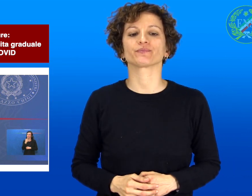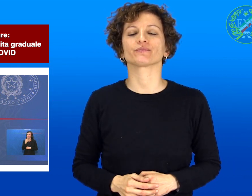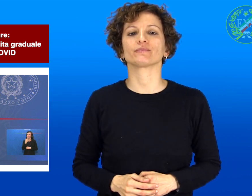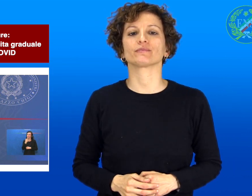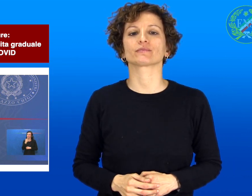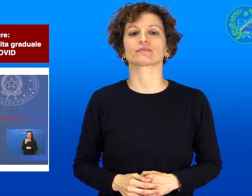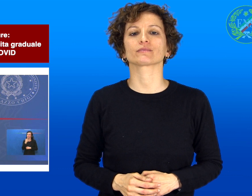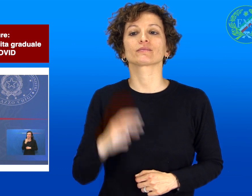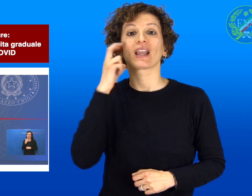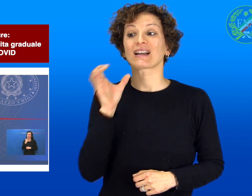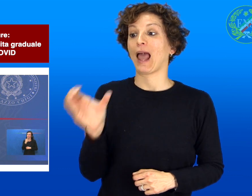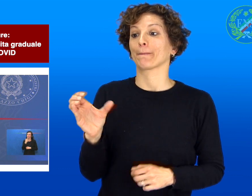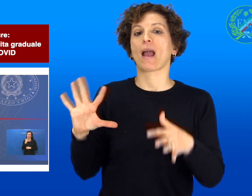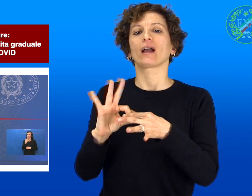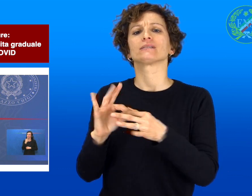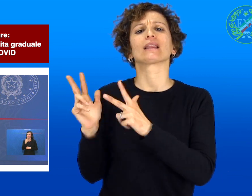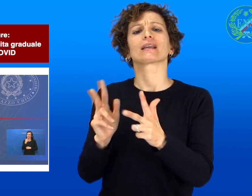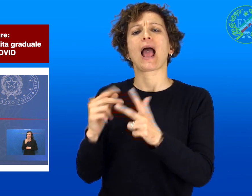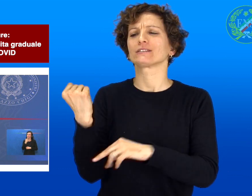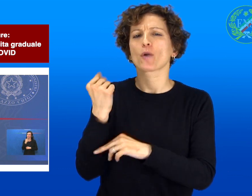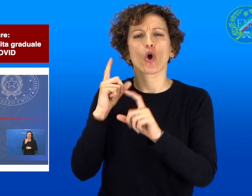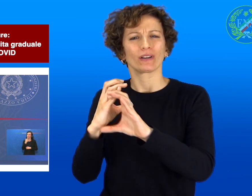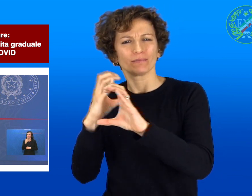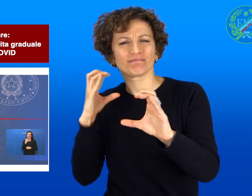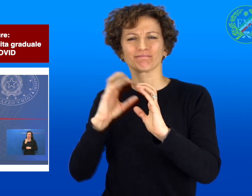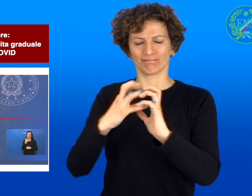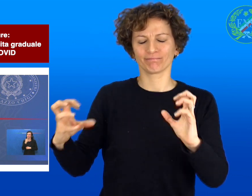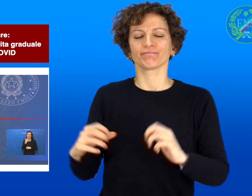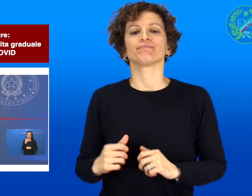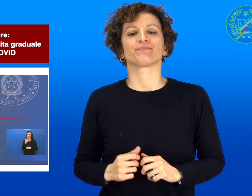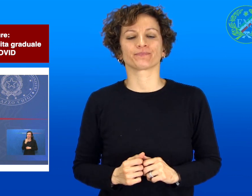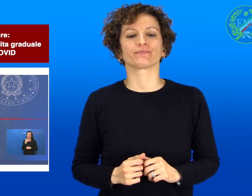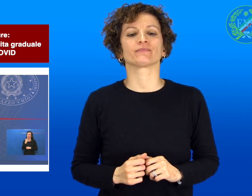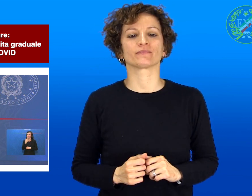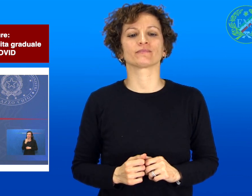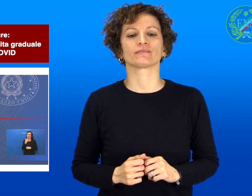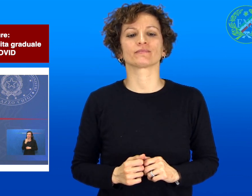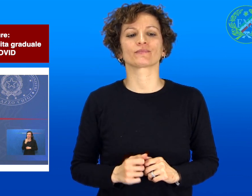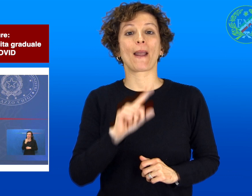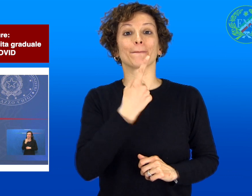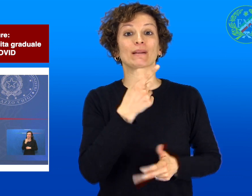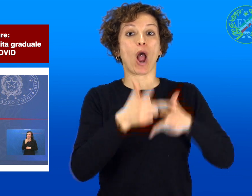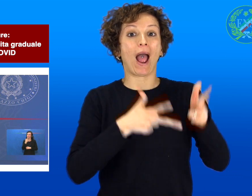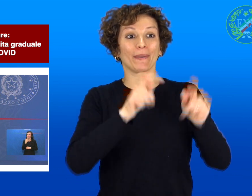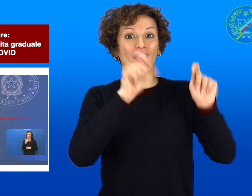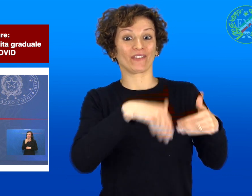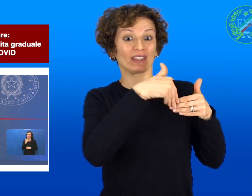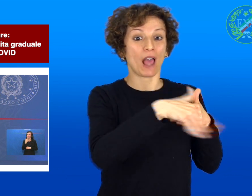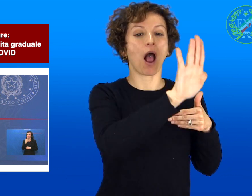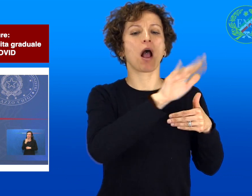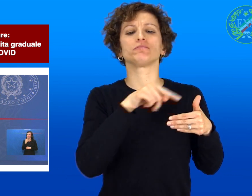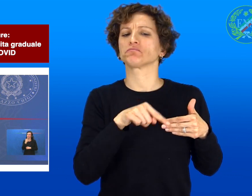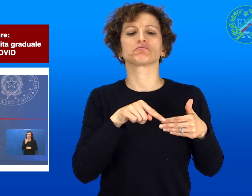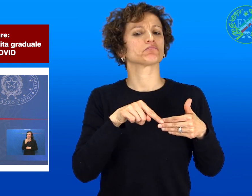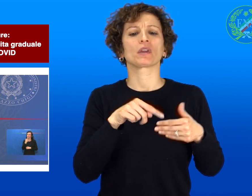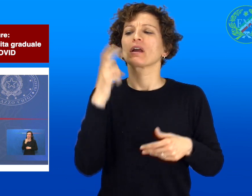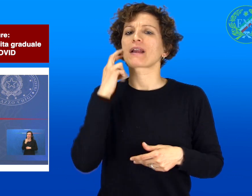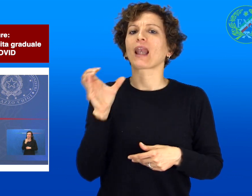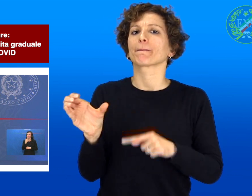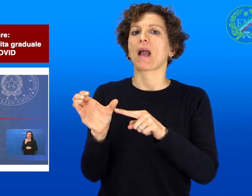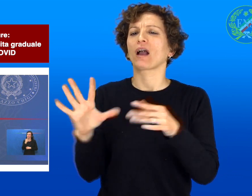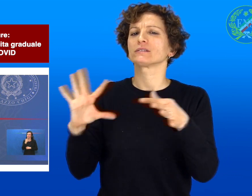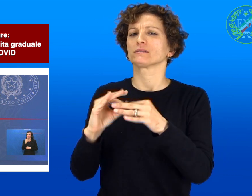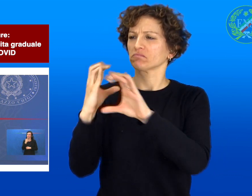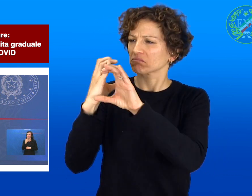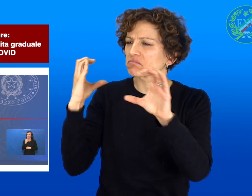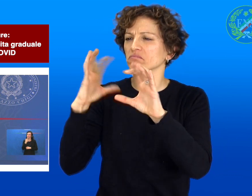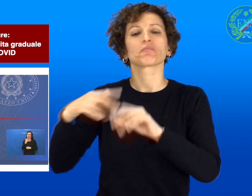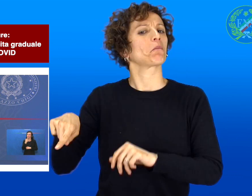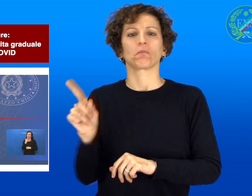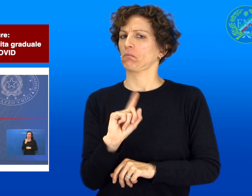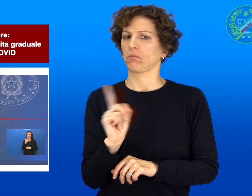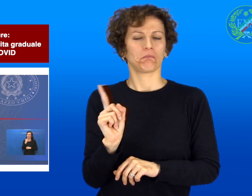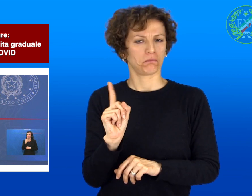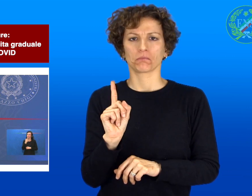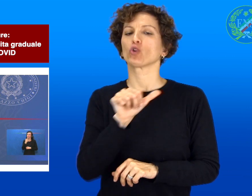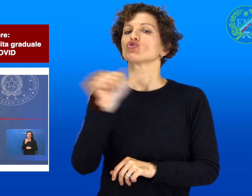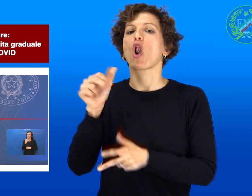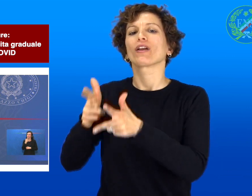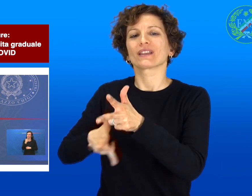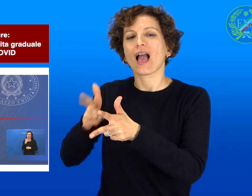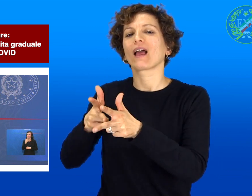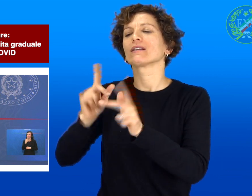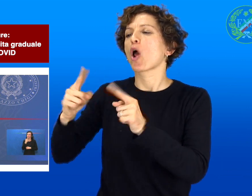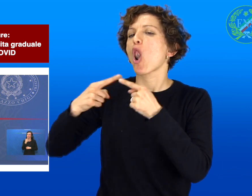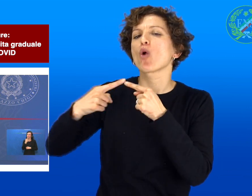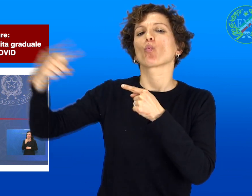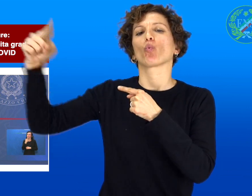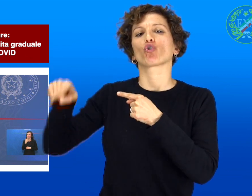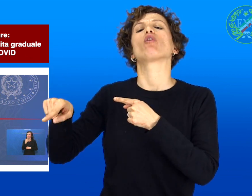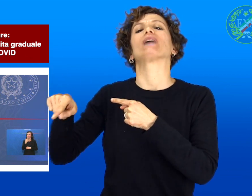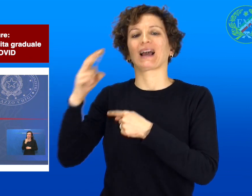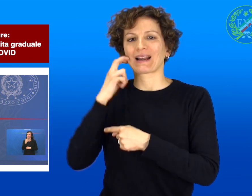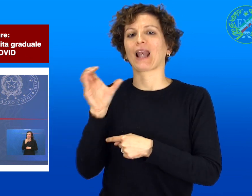Green Pass sui trasporti. Dal 1° aprile niente più Certificato Verde sui mezzi pubblici e Green Pass base per i treni e gli altri mezzi di lunga percorrenza.